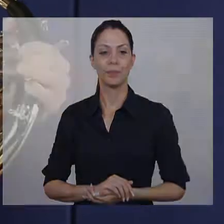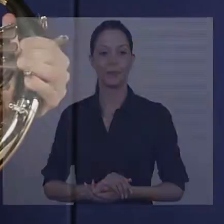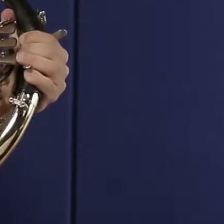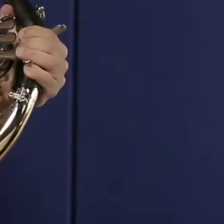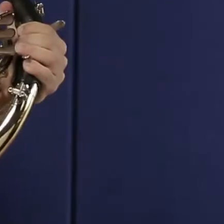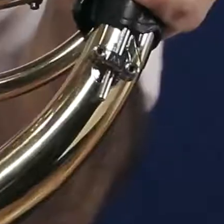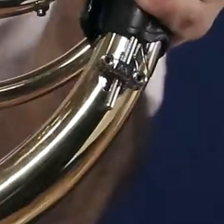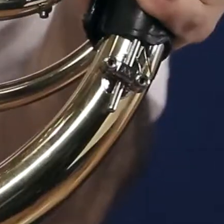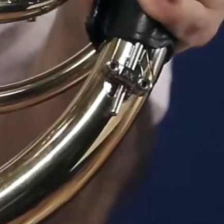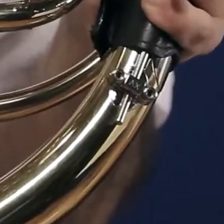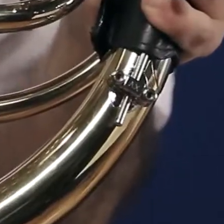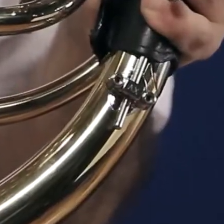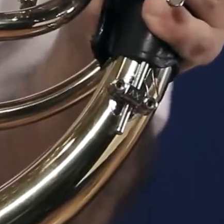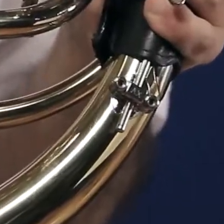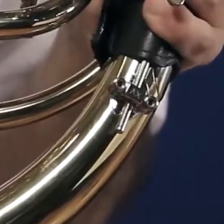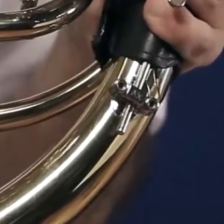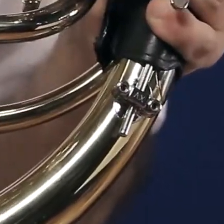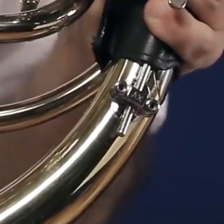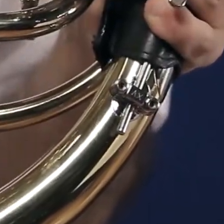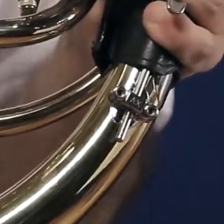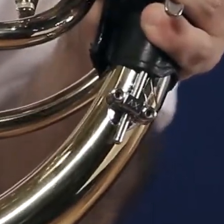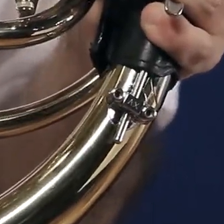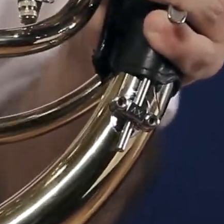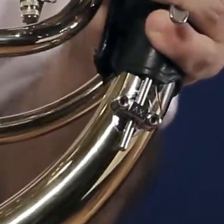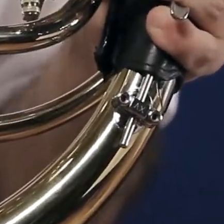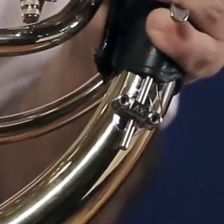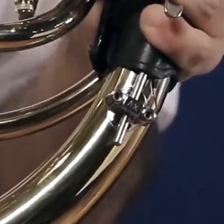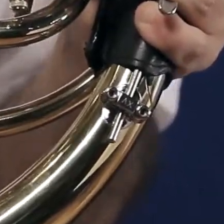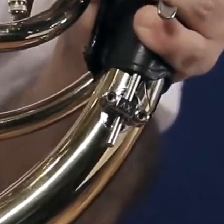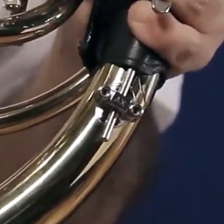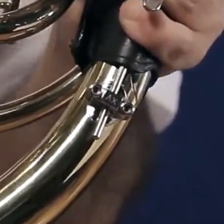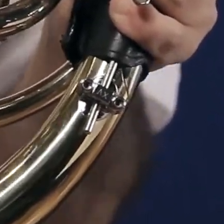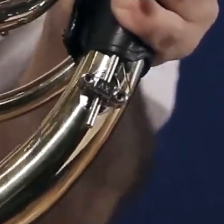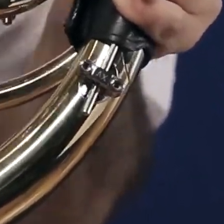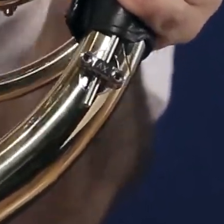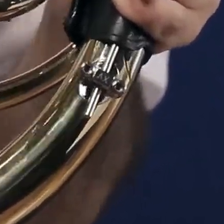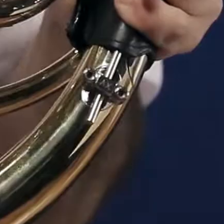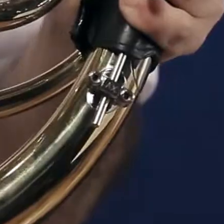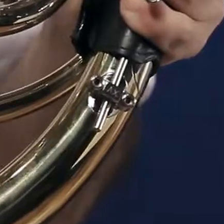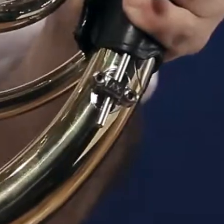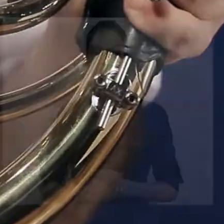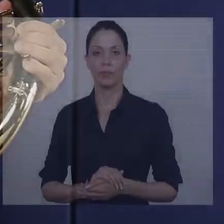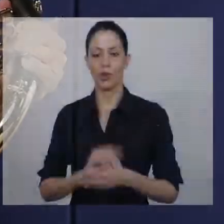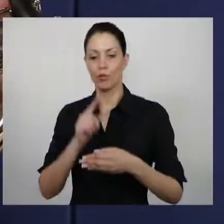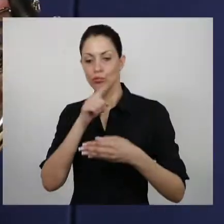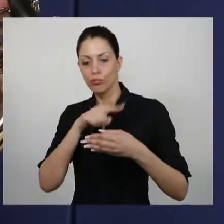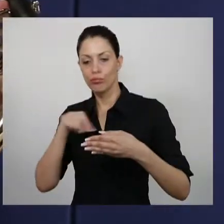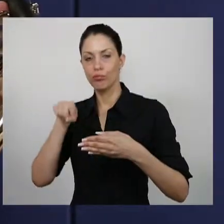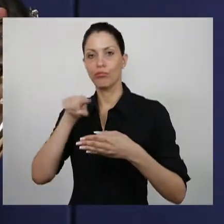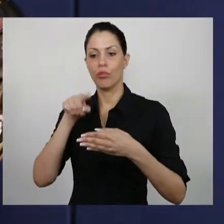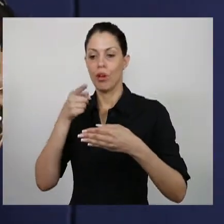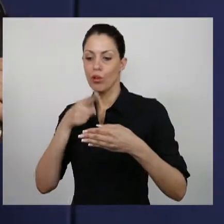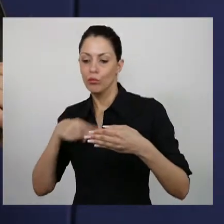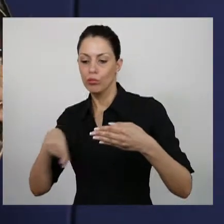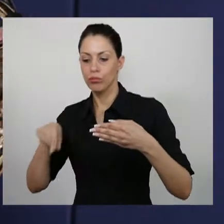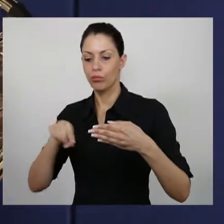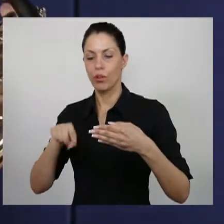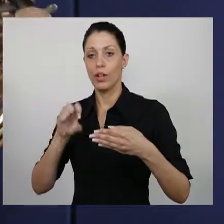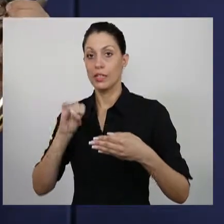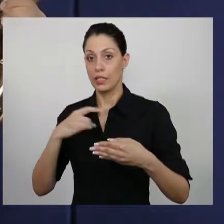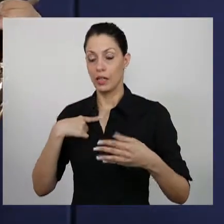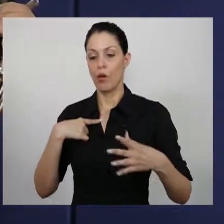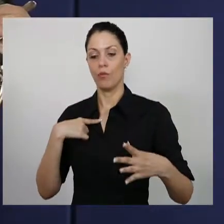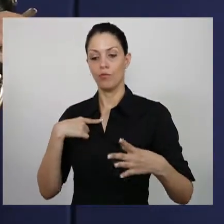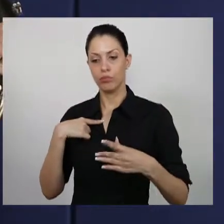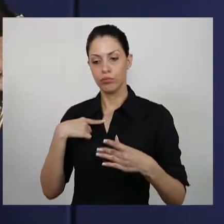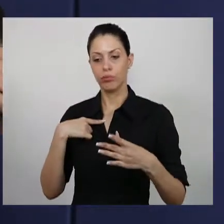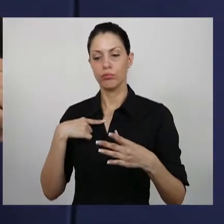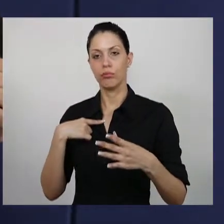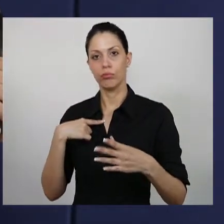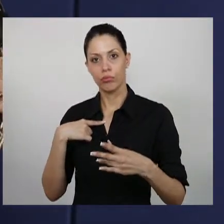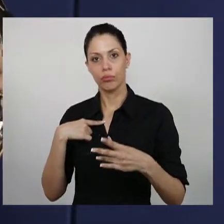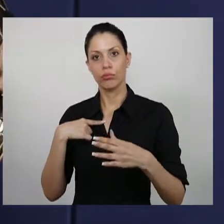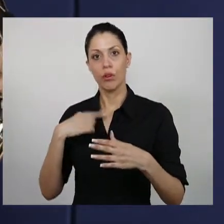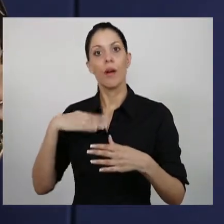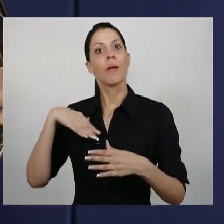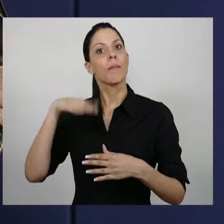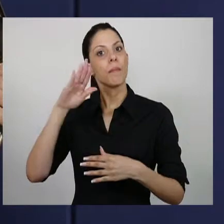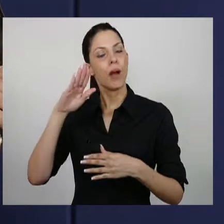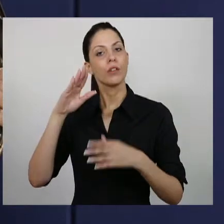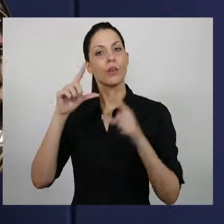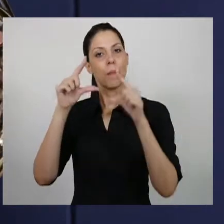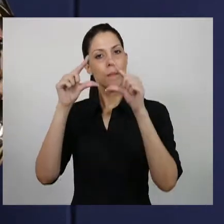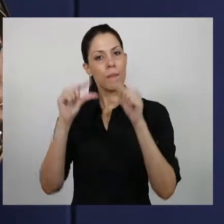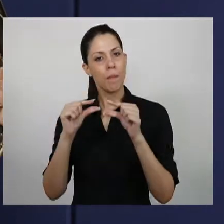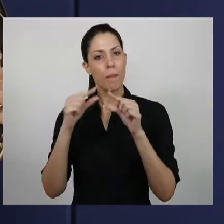aqui encaixo ela), ou seja, toda vez que eu acionar essa chave ele vai baixar ainda mais